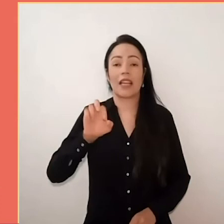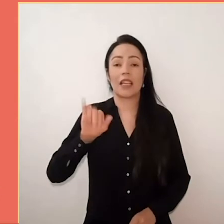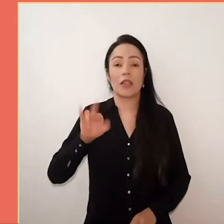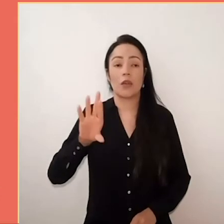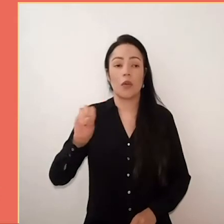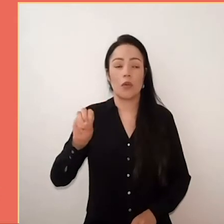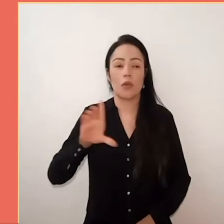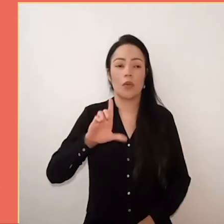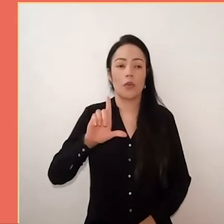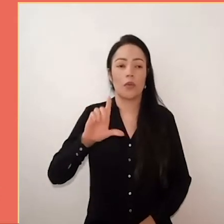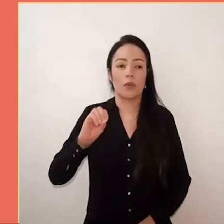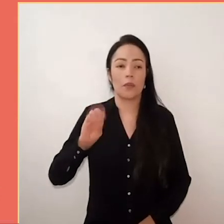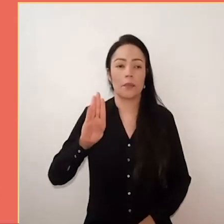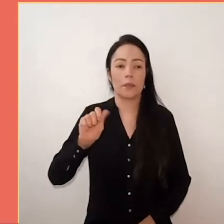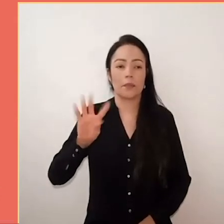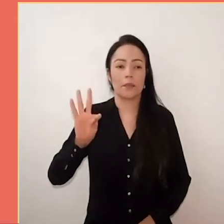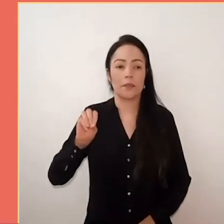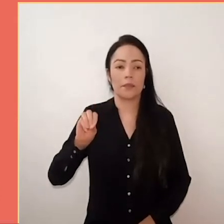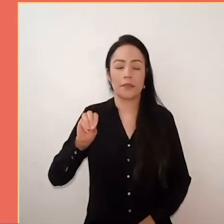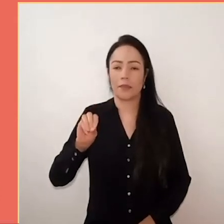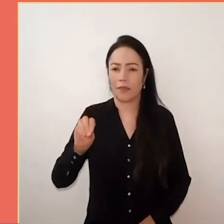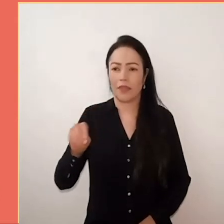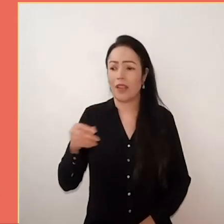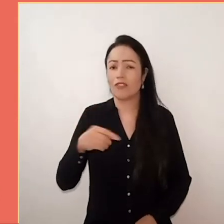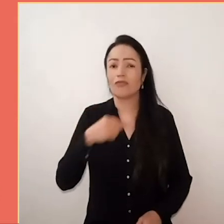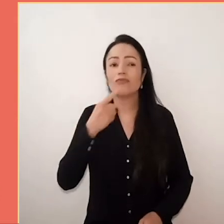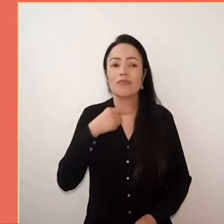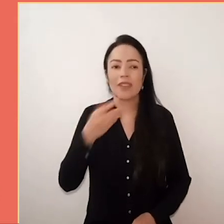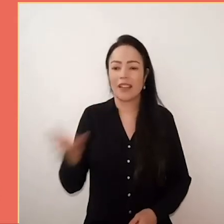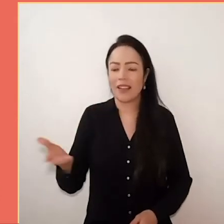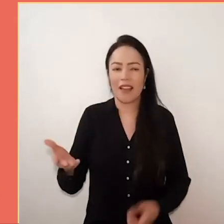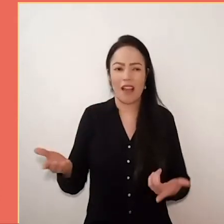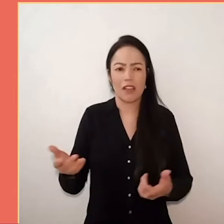Não permite nem a Emília que faz malcriação. Porque isso não pode, isso tem que ser censurado.